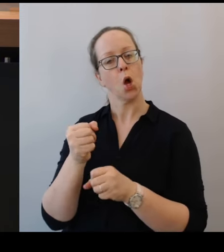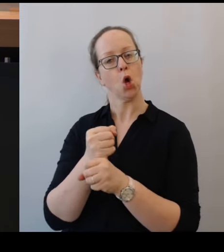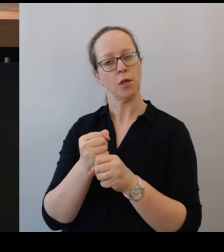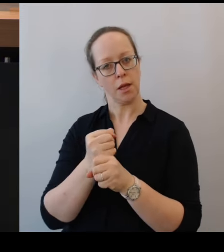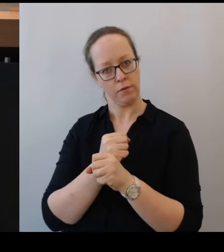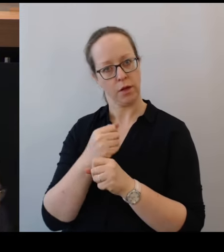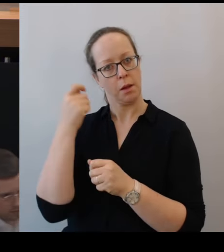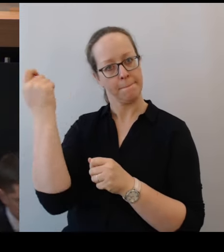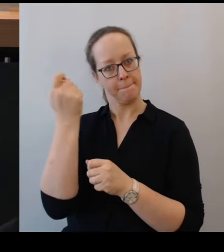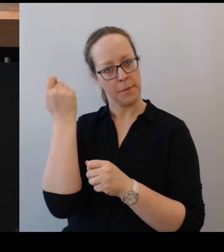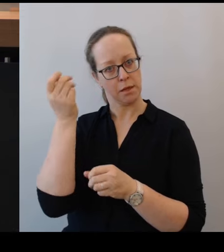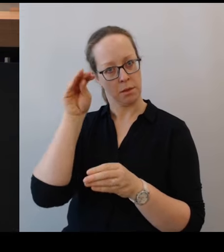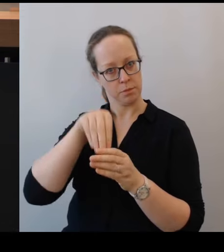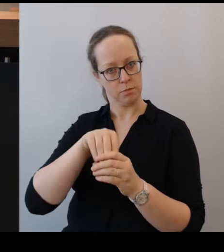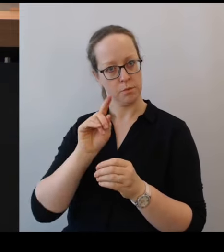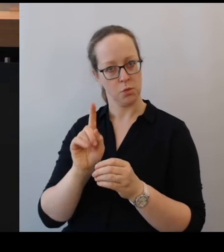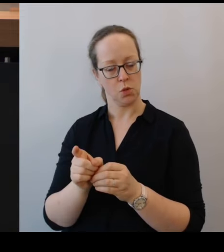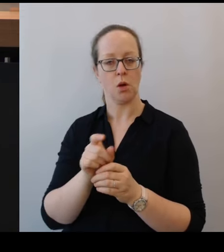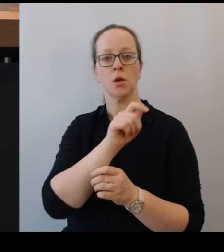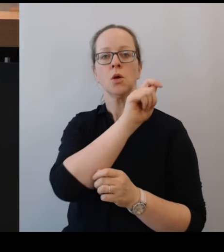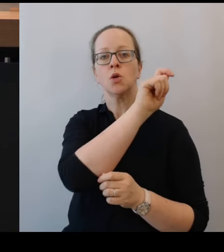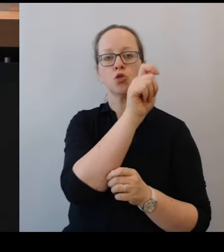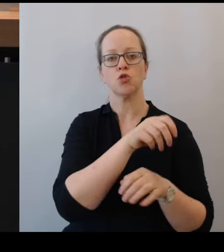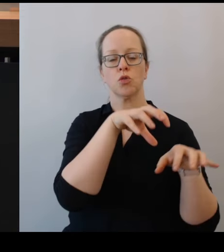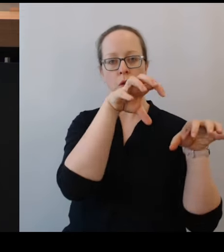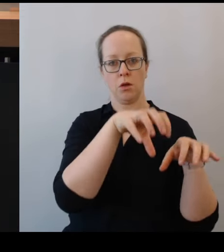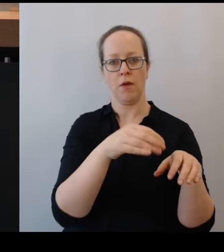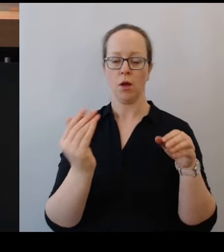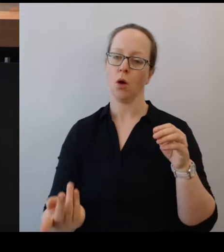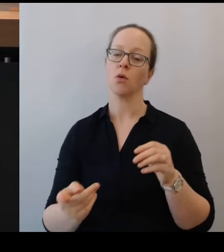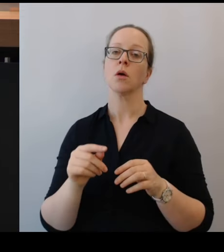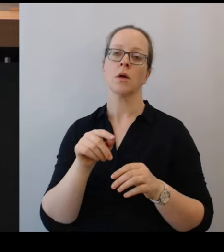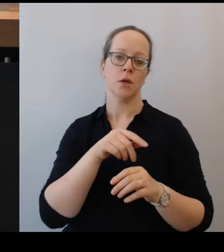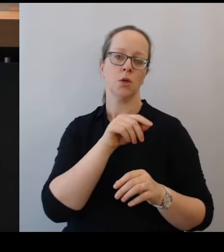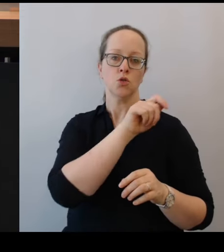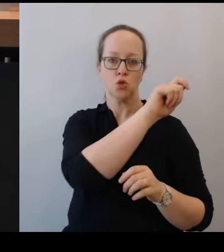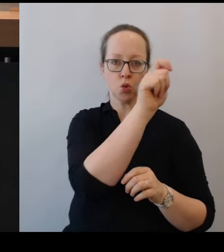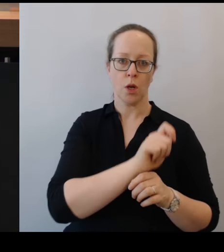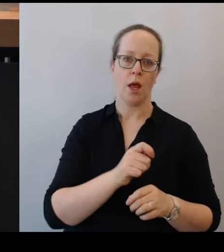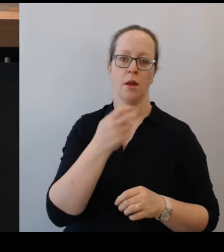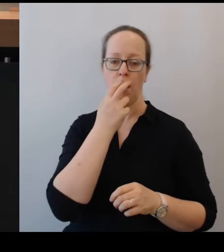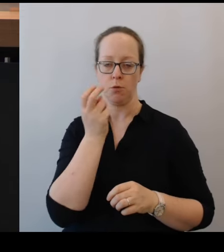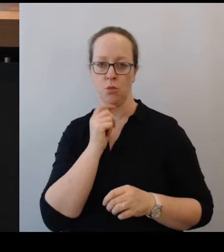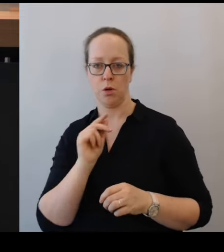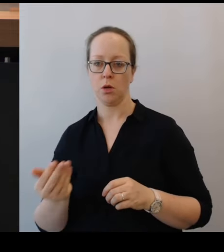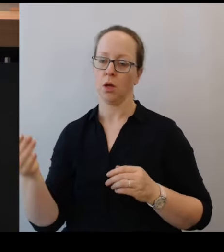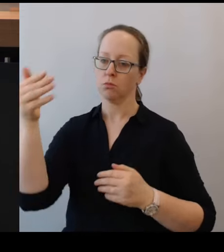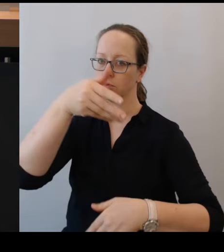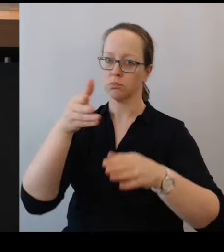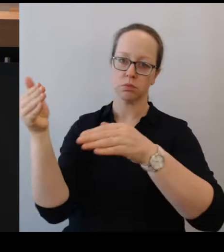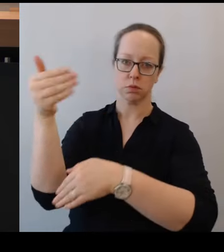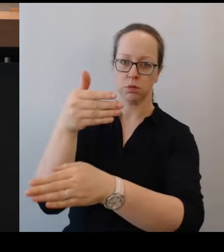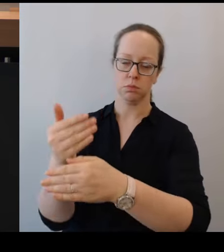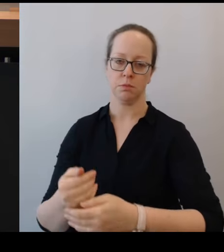Zugänge ermöglichen. Auszubildende sollen sich auch bei Problemen im Betrieb oder in der Berufsschule an